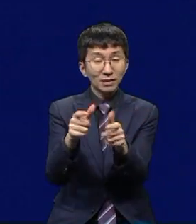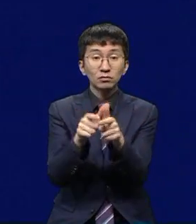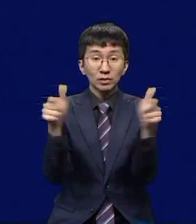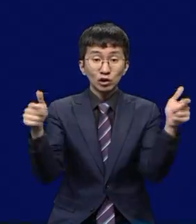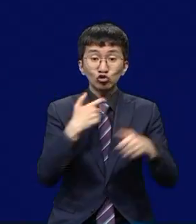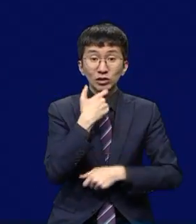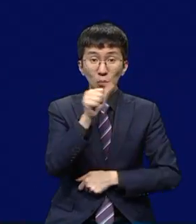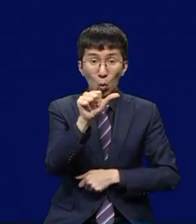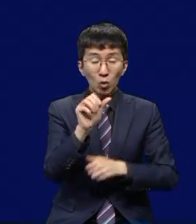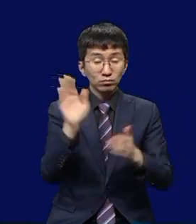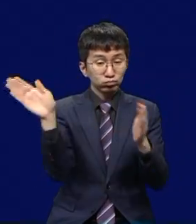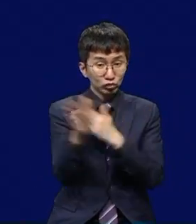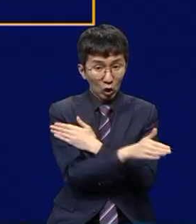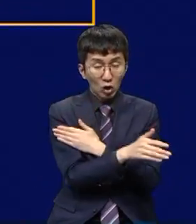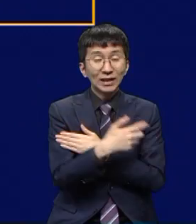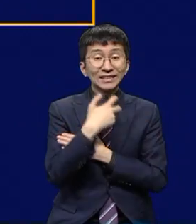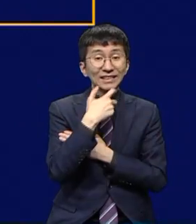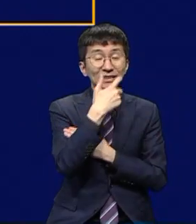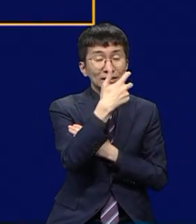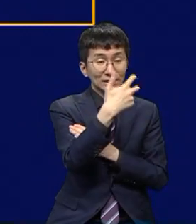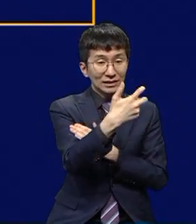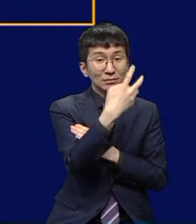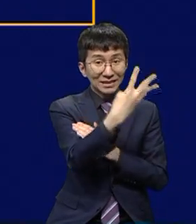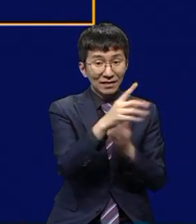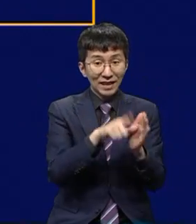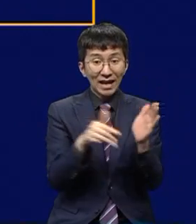65세부터 74세 어르신들이 6월까지 아스트라제네카 백신을 맞습니다.